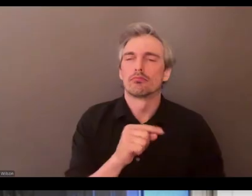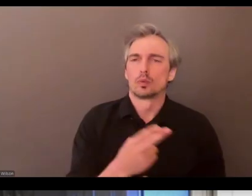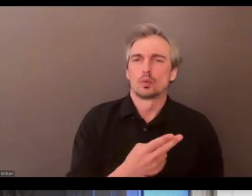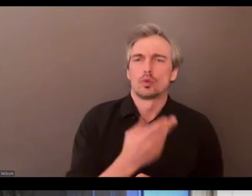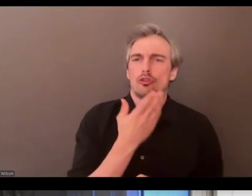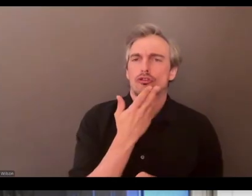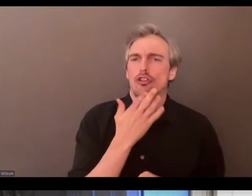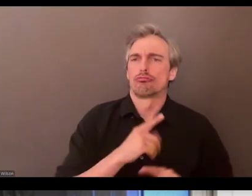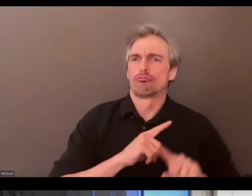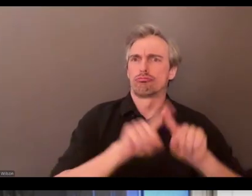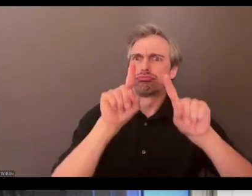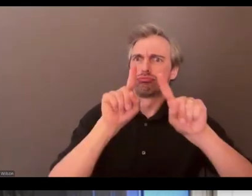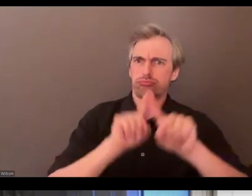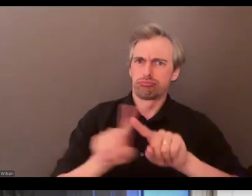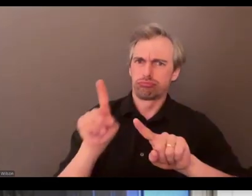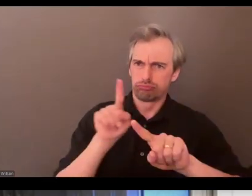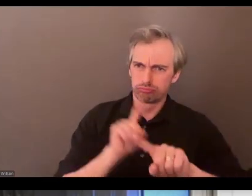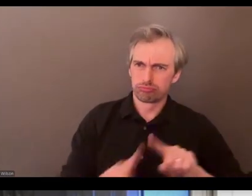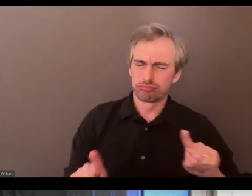そこで、役立つラベルも付けます。